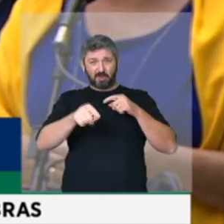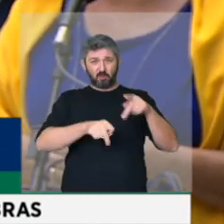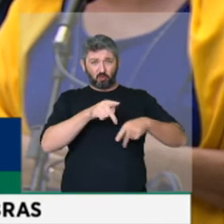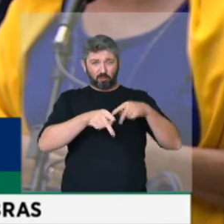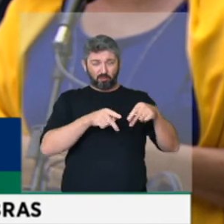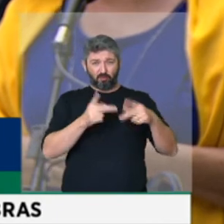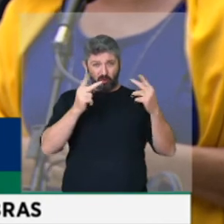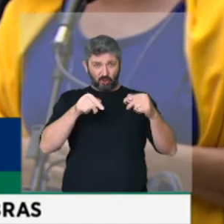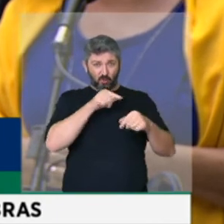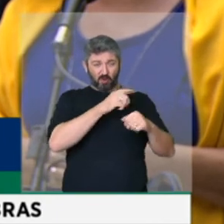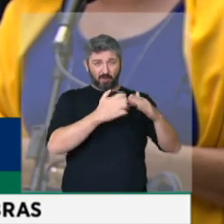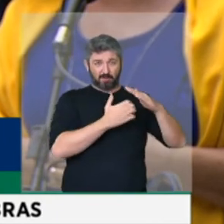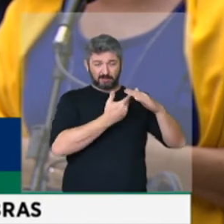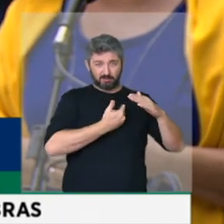QUE TEM 60 ANOS DE VIDA, VAI PASSAR HOJE ÀS MÃOS DE QUEM?